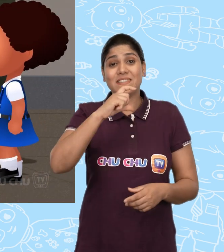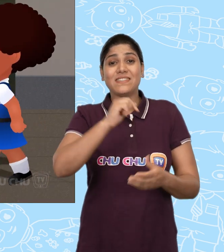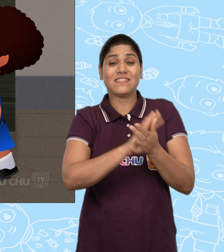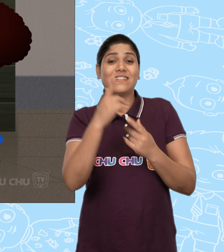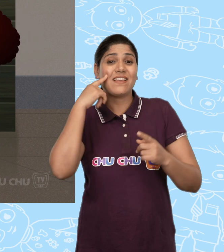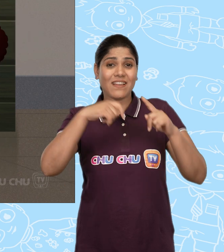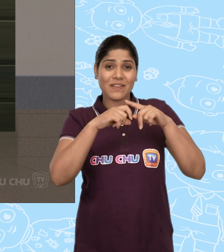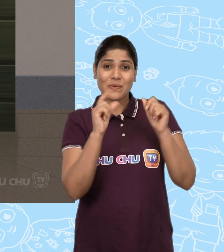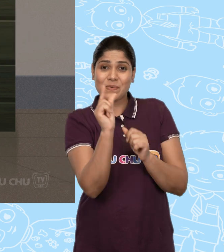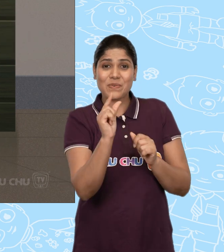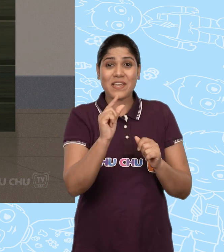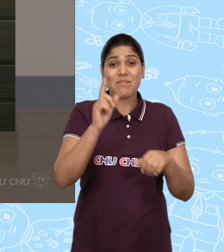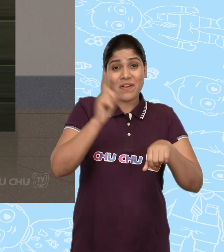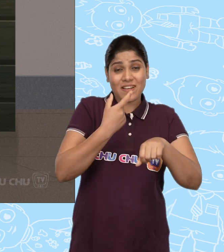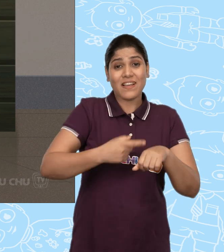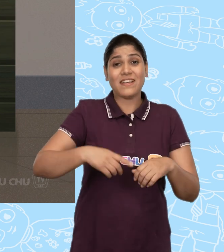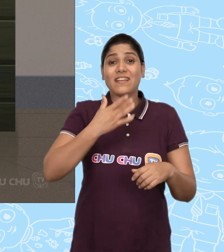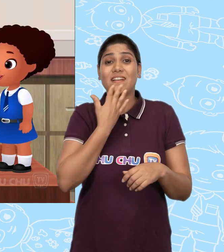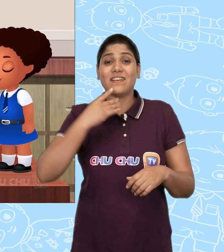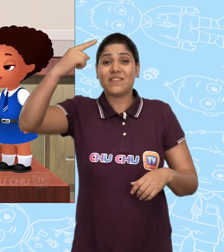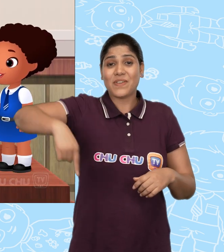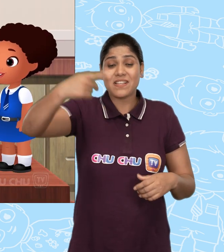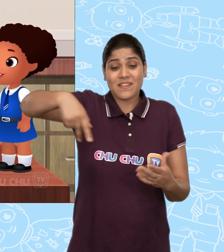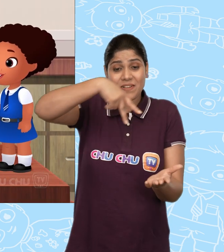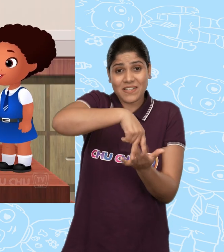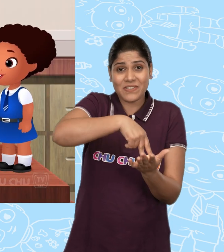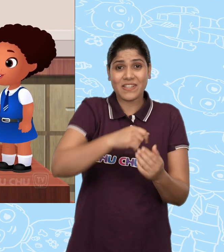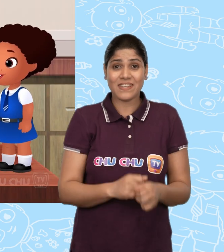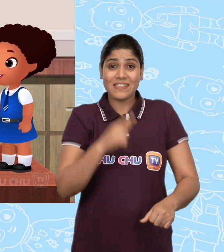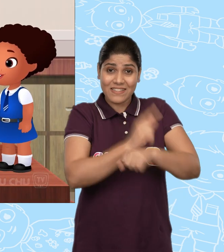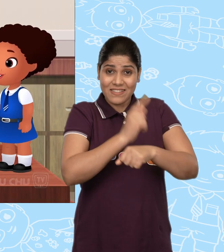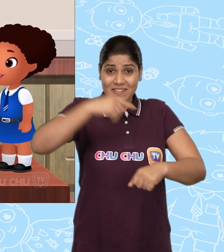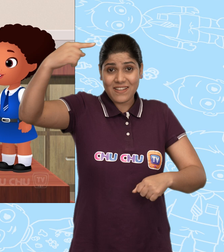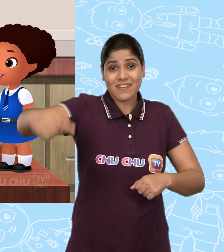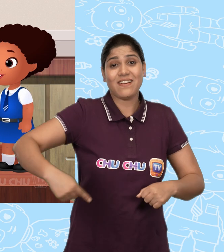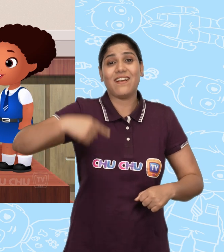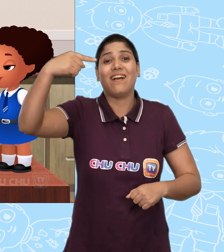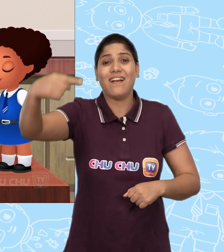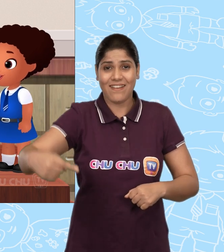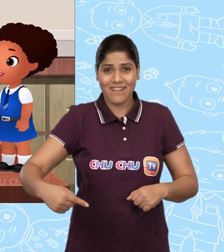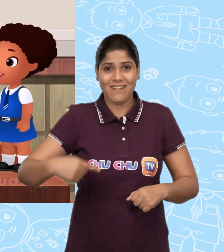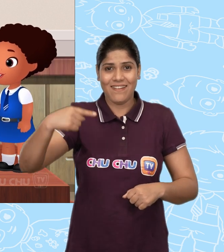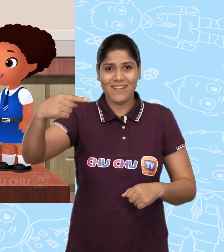फिर चीकू कि बारी आयी रंगीन पहिये के सामने खड़े होने की। मिस डोरोथी ने पहिये को घुमाया